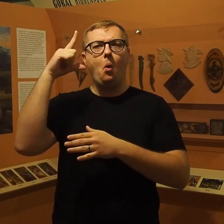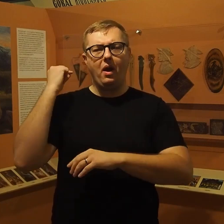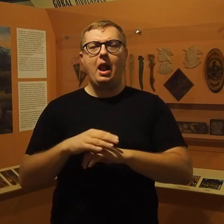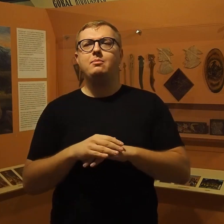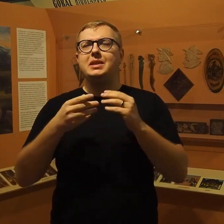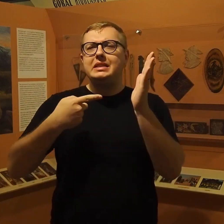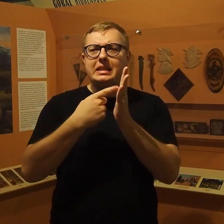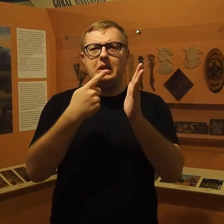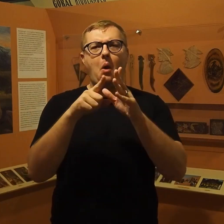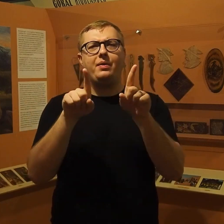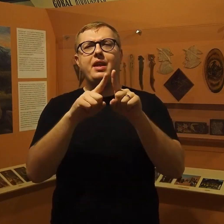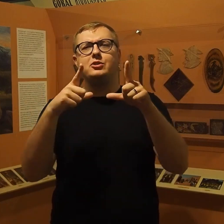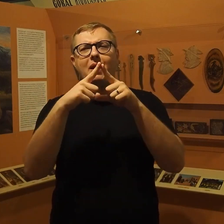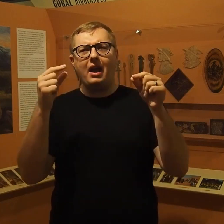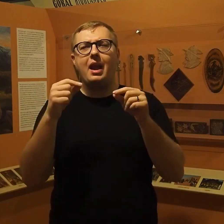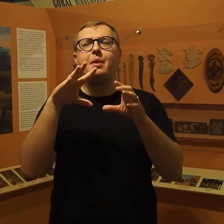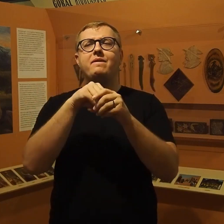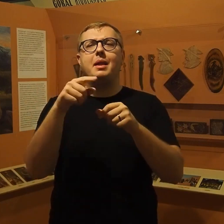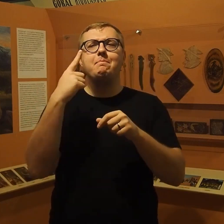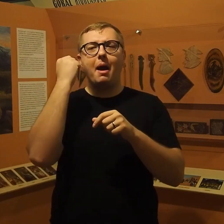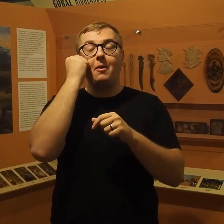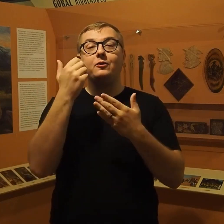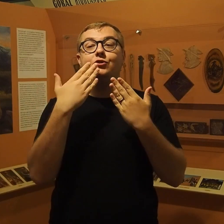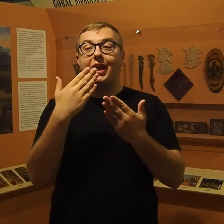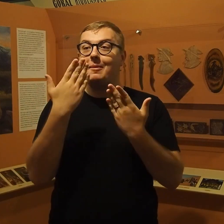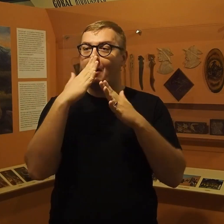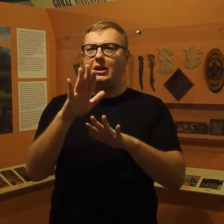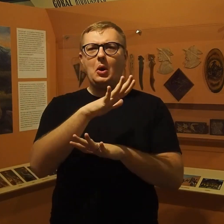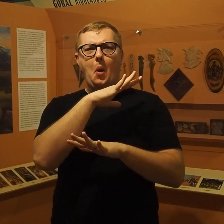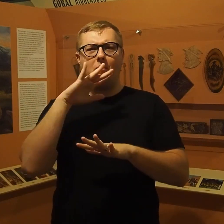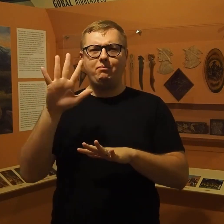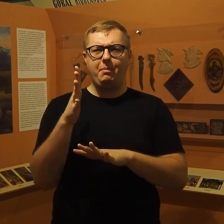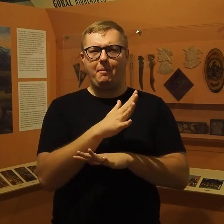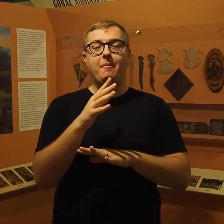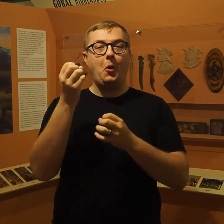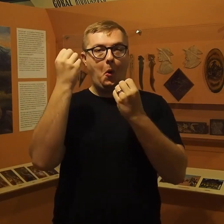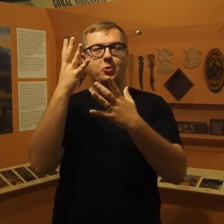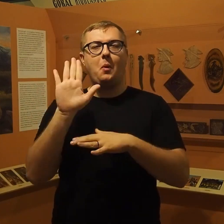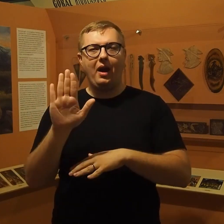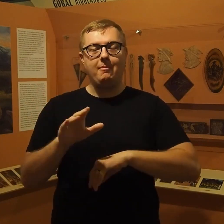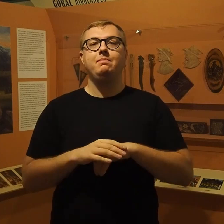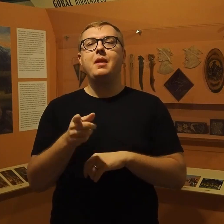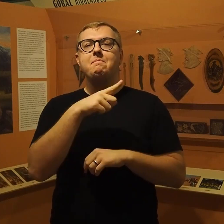Scyzoryki, plakietki, to pamiątki, które pokazują lokalny folklor.